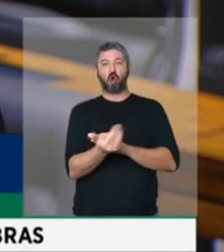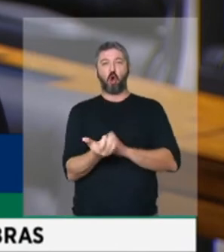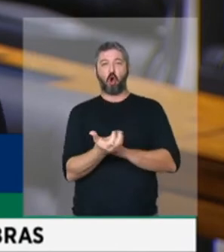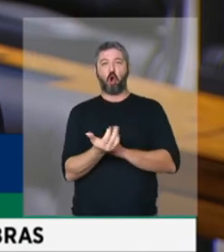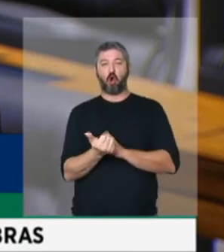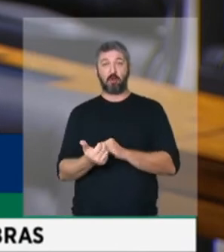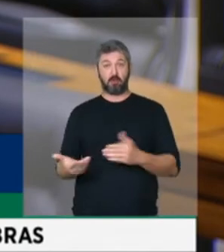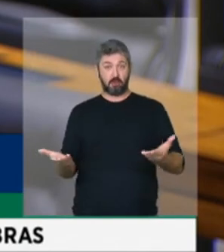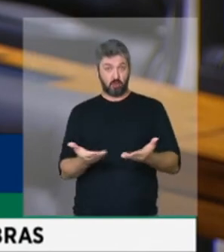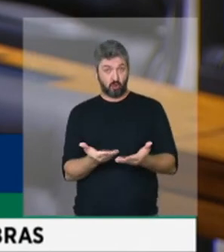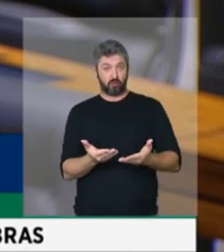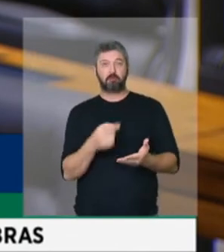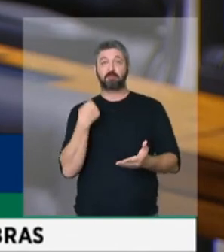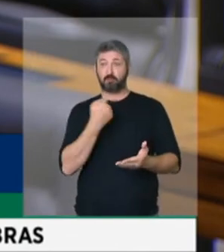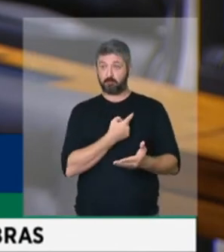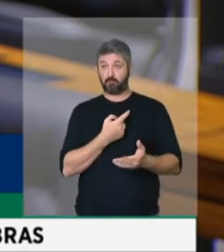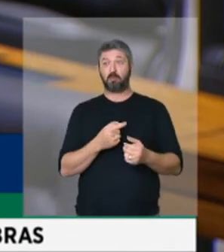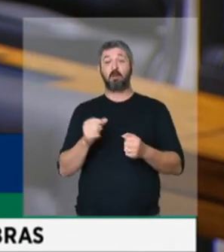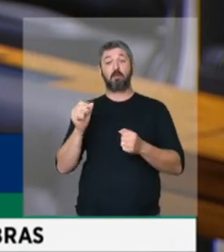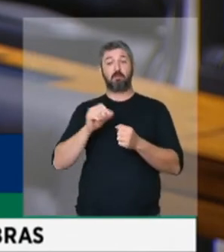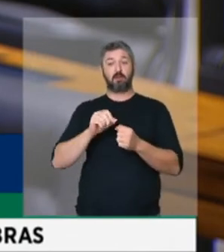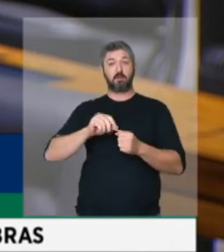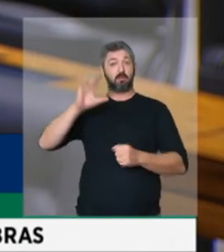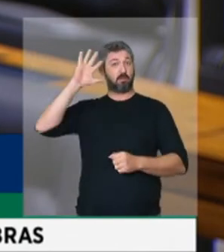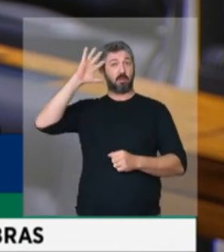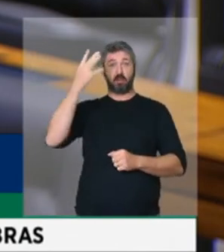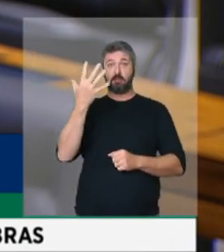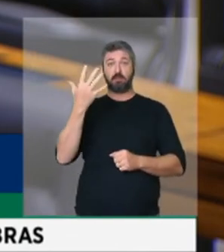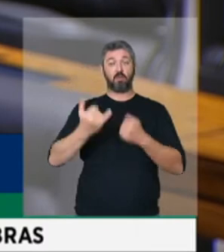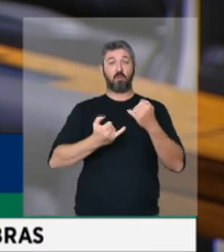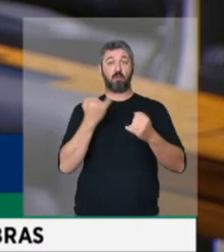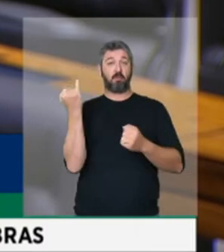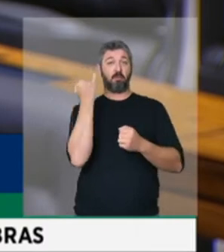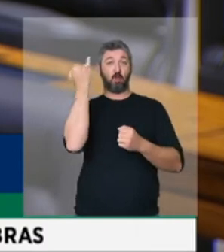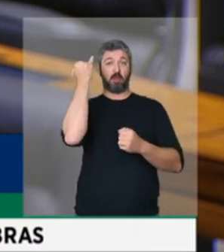ÚNICA INTENÇÃO DE ROUBÁ -LAS. HOJE NÓS ESTAMOS TOMANDO UMA DECISÃO IMPORTANTE PARA O PAÍS E QUE